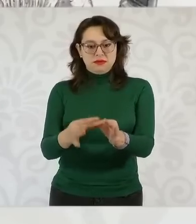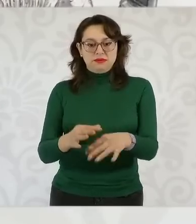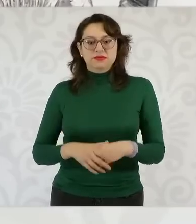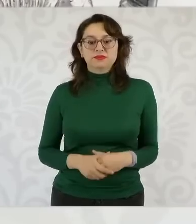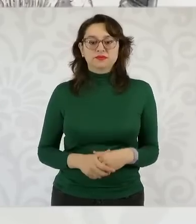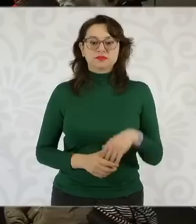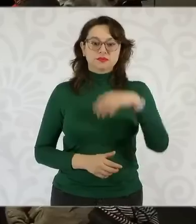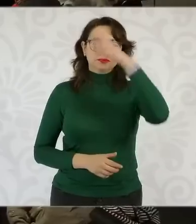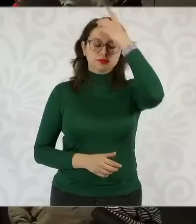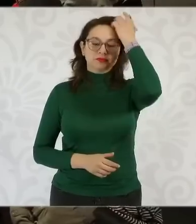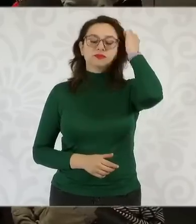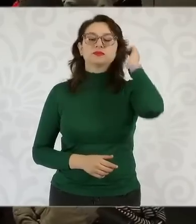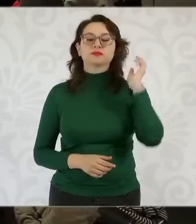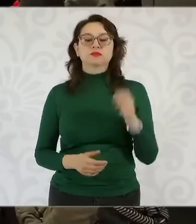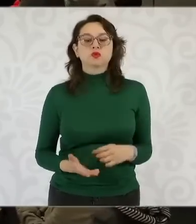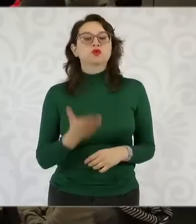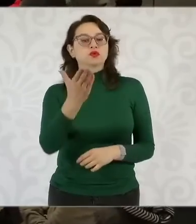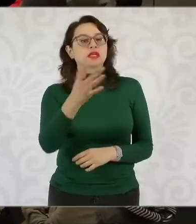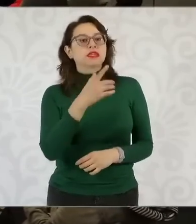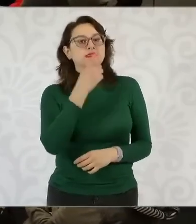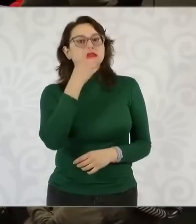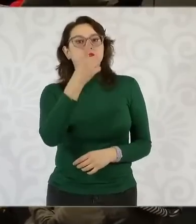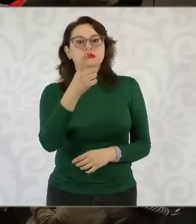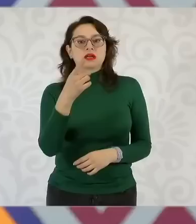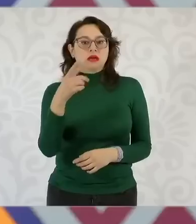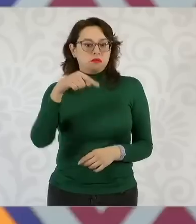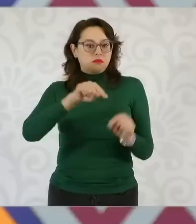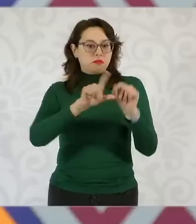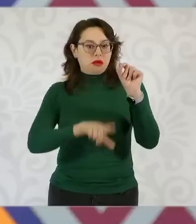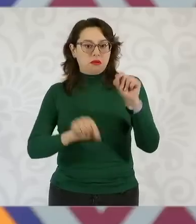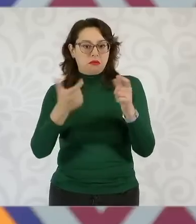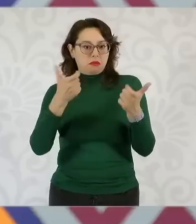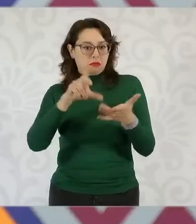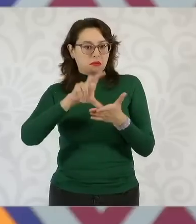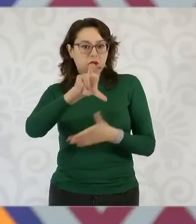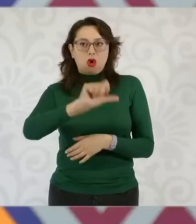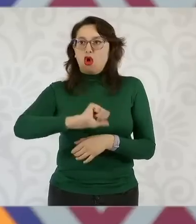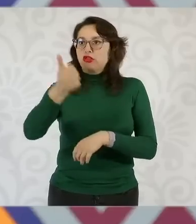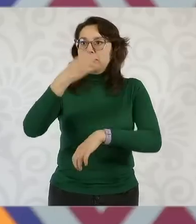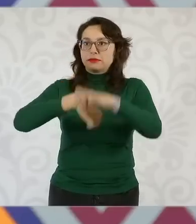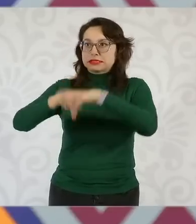ampliamente invertir en México eh Totalmente la verdad nosotros vemos pues desde el punto